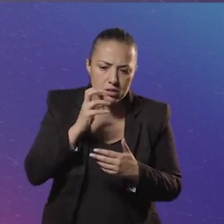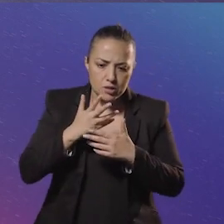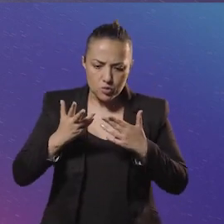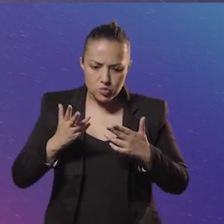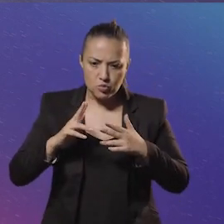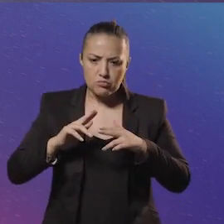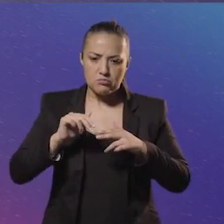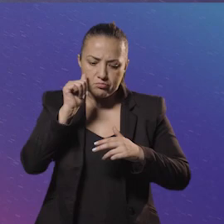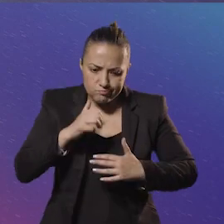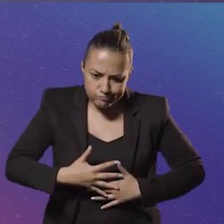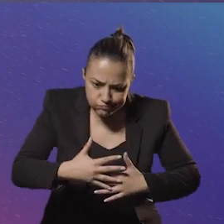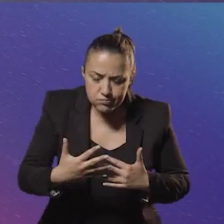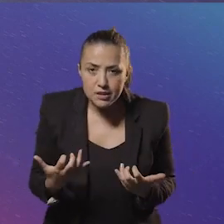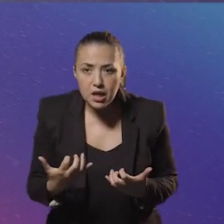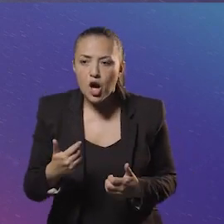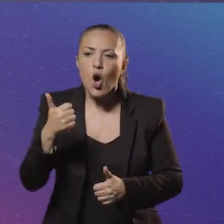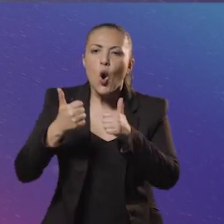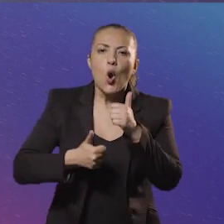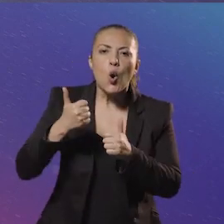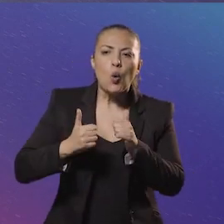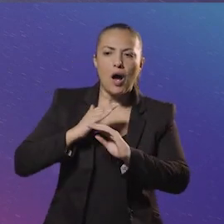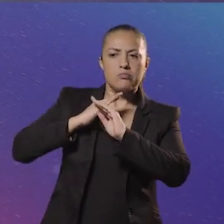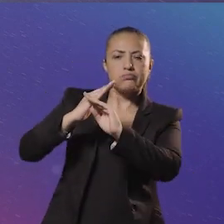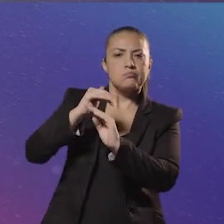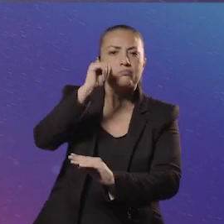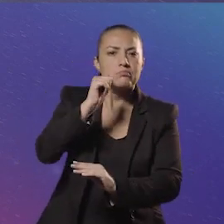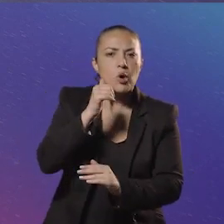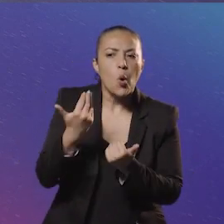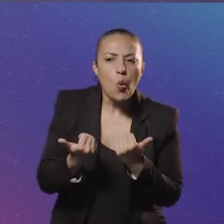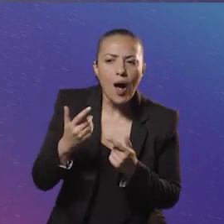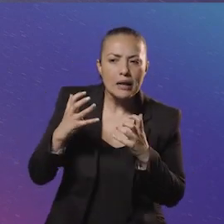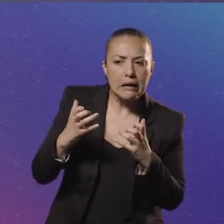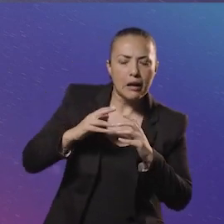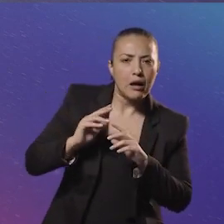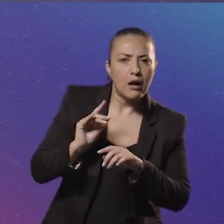sobre qué métodos anticonceptivos usar, sobre